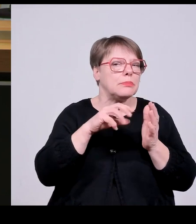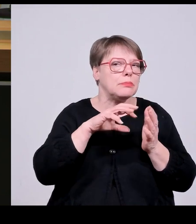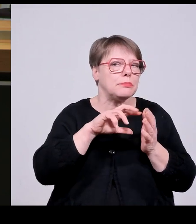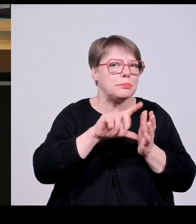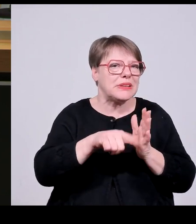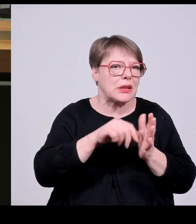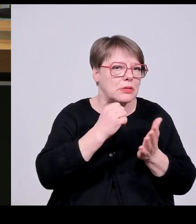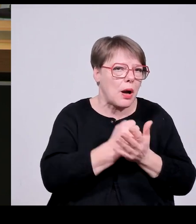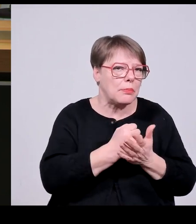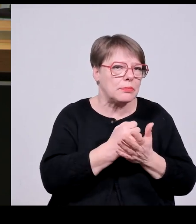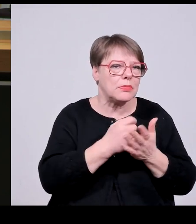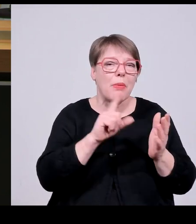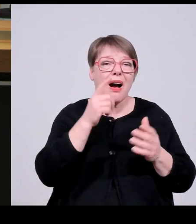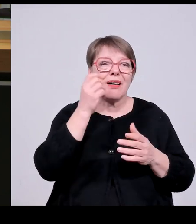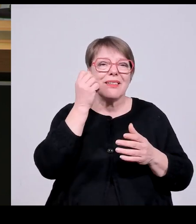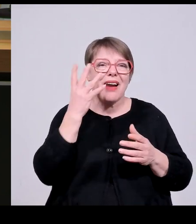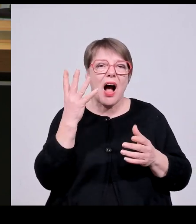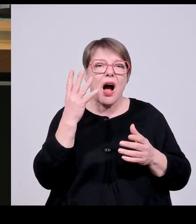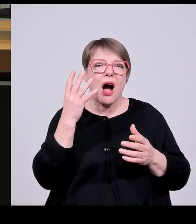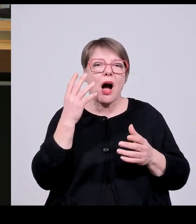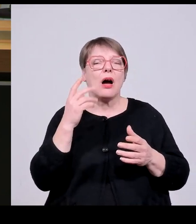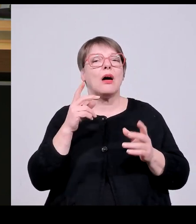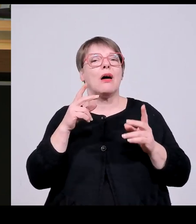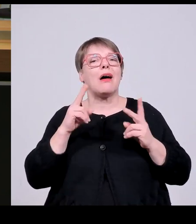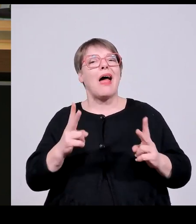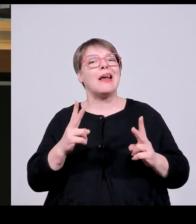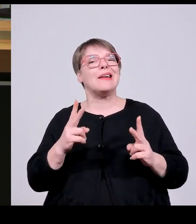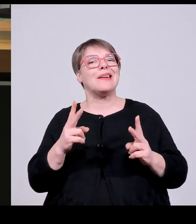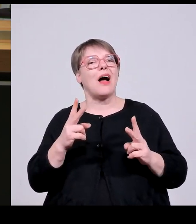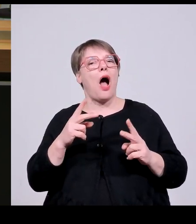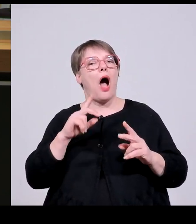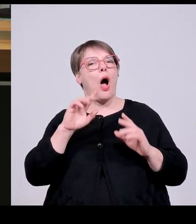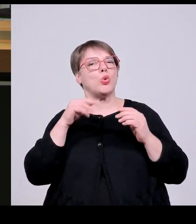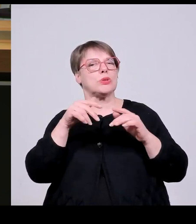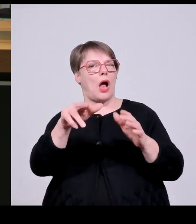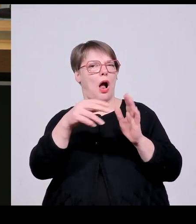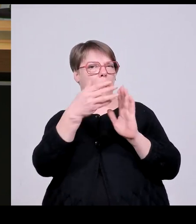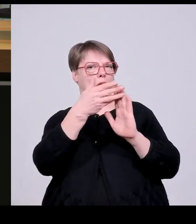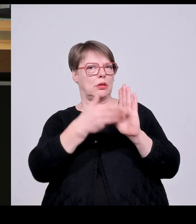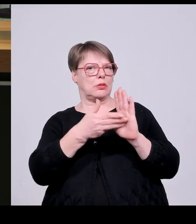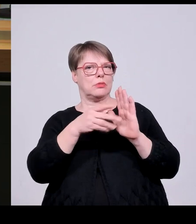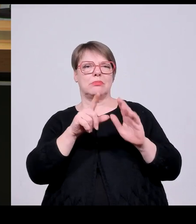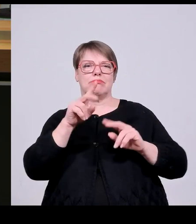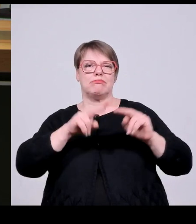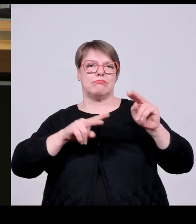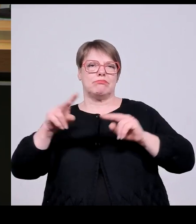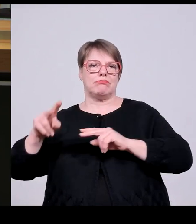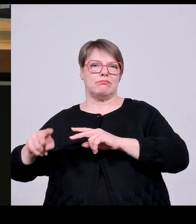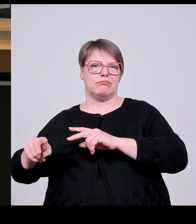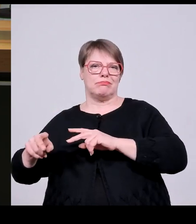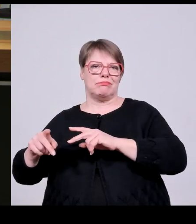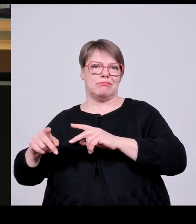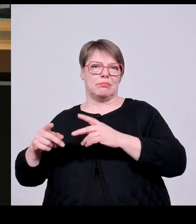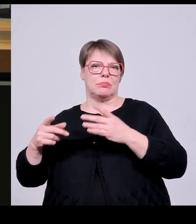Hauses gibt. Es spricht einiges dafür, dass die Verfassung an der Stelle sinngemäß so auszulegen ist, dass jedes neu